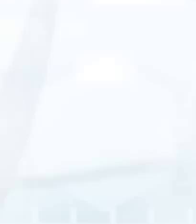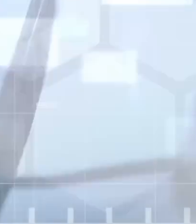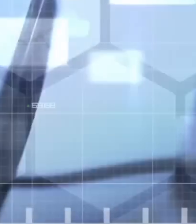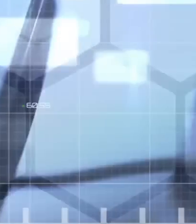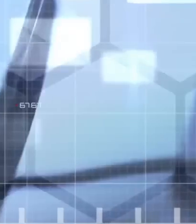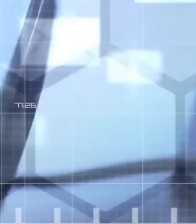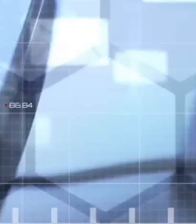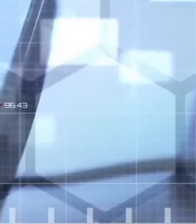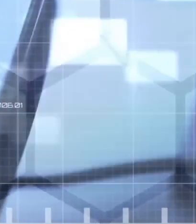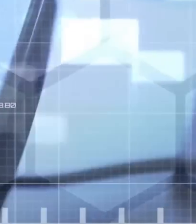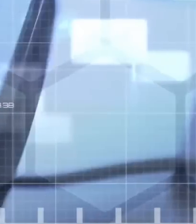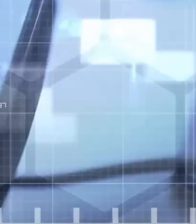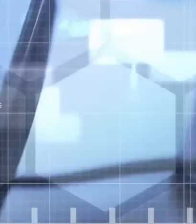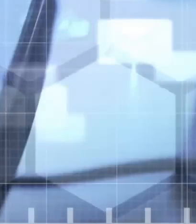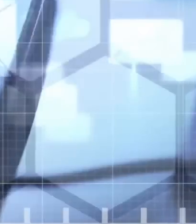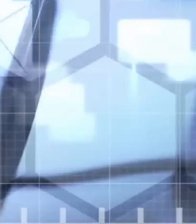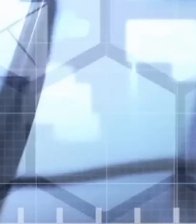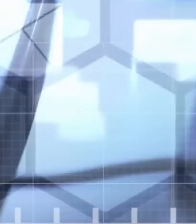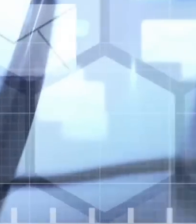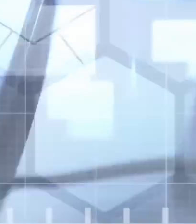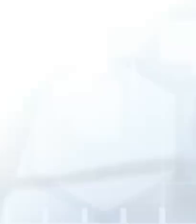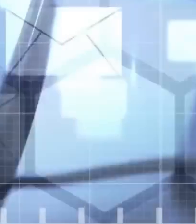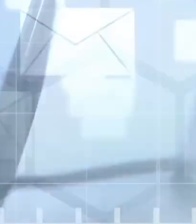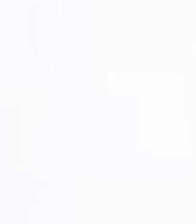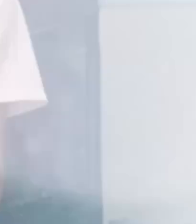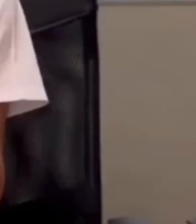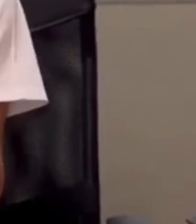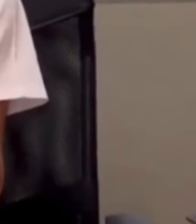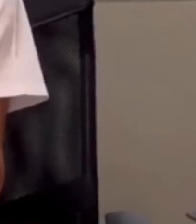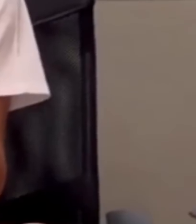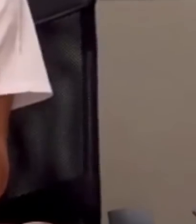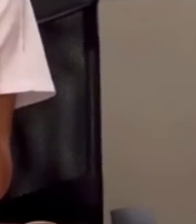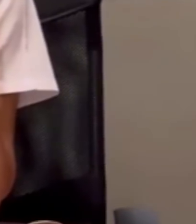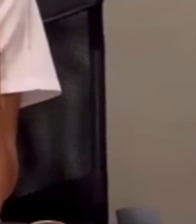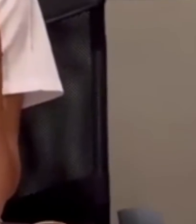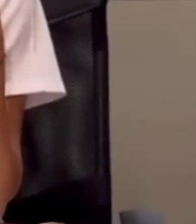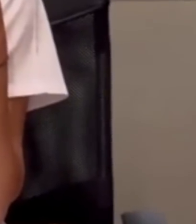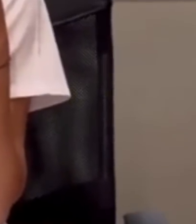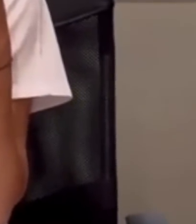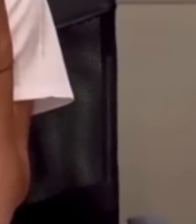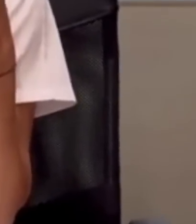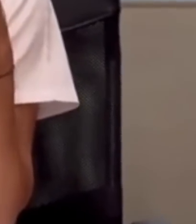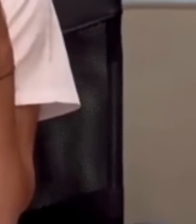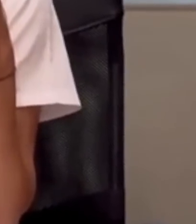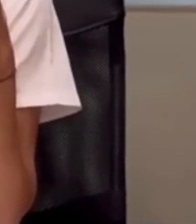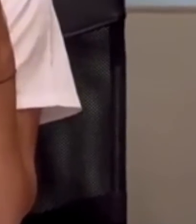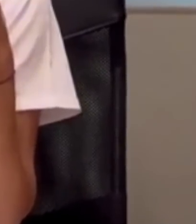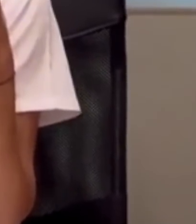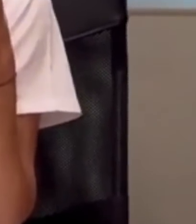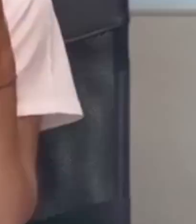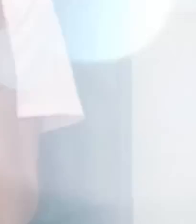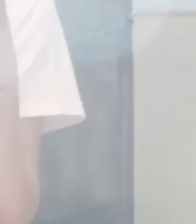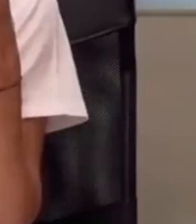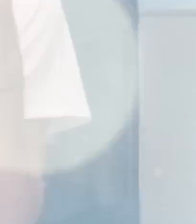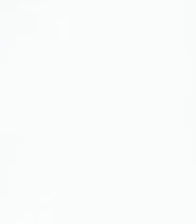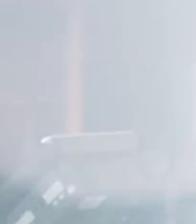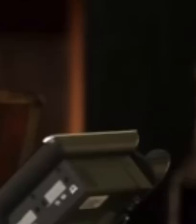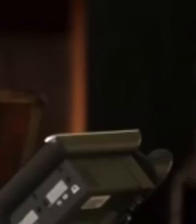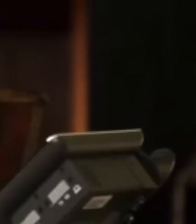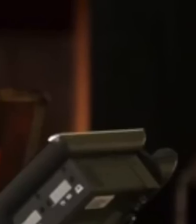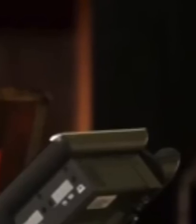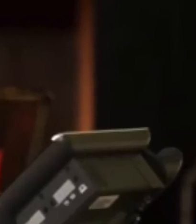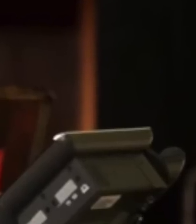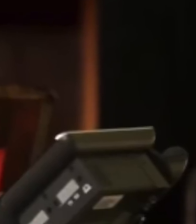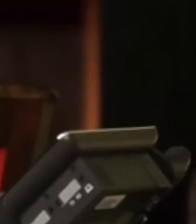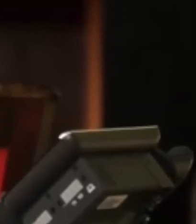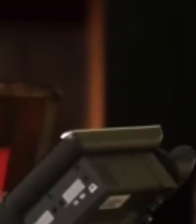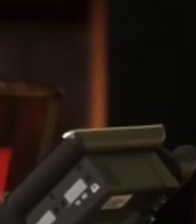precedentes una llamada entre Trump y la presidenta de México Claudia shba cerró un primer